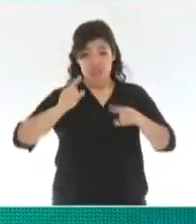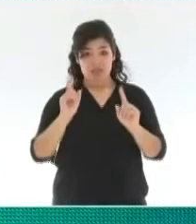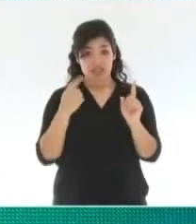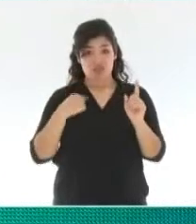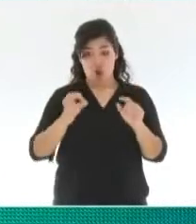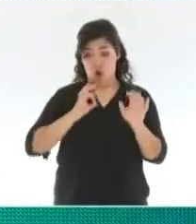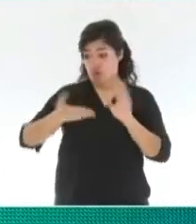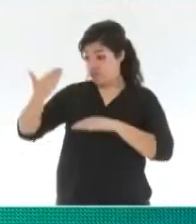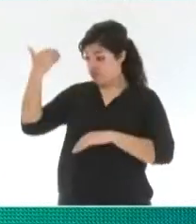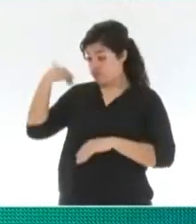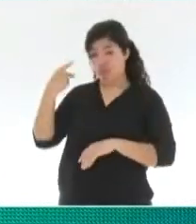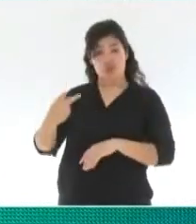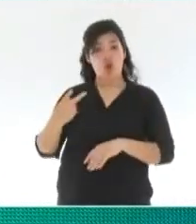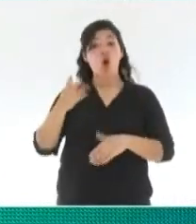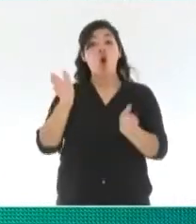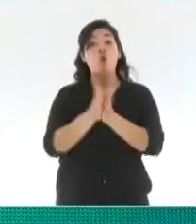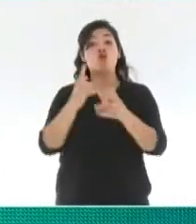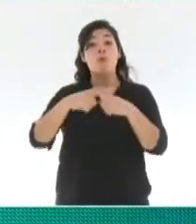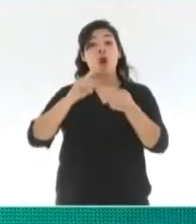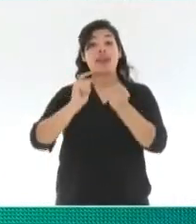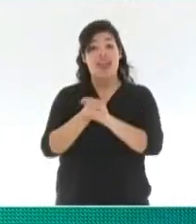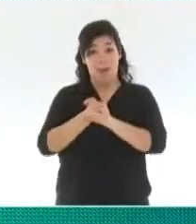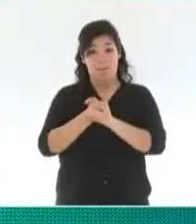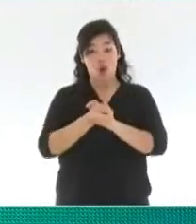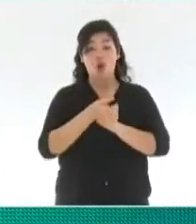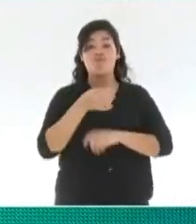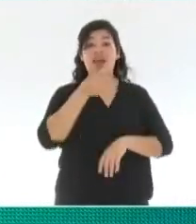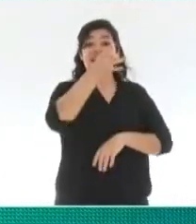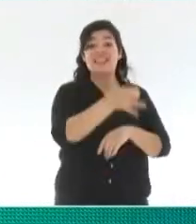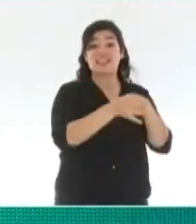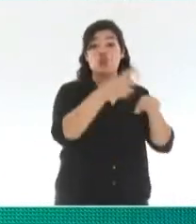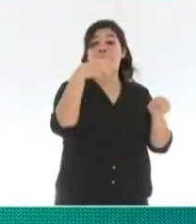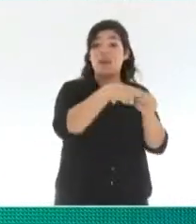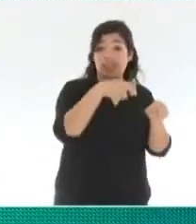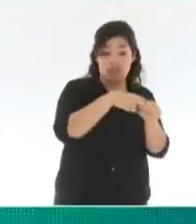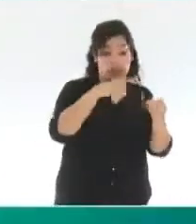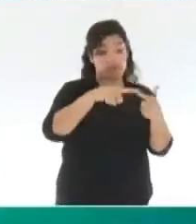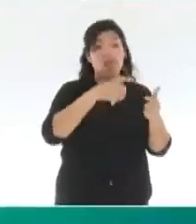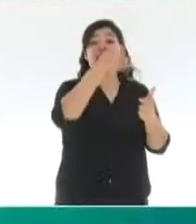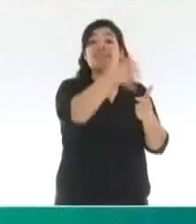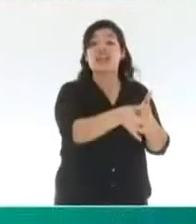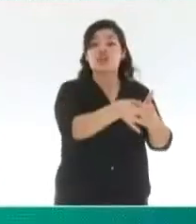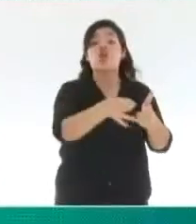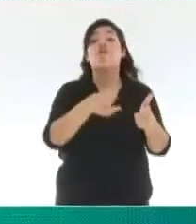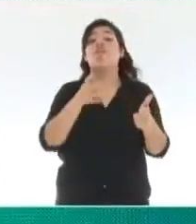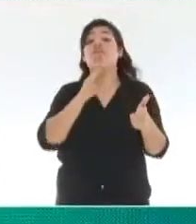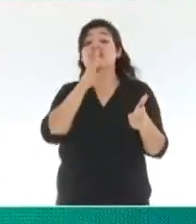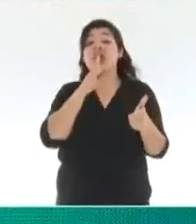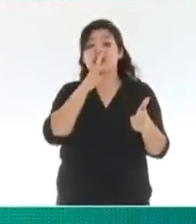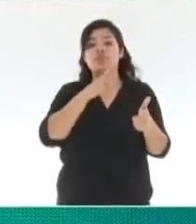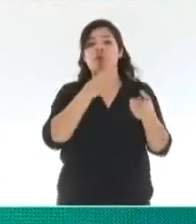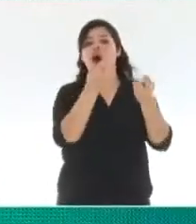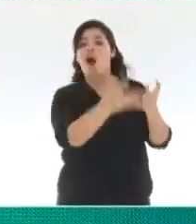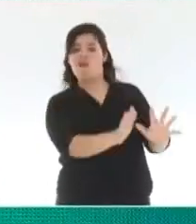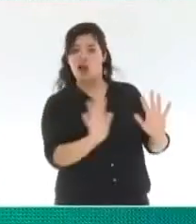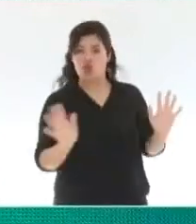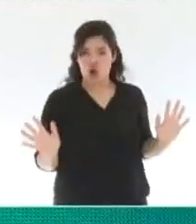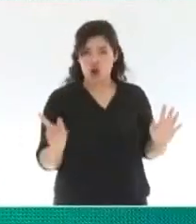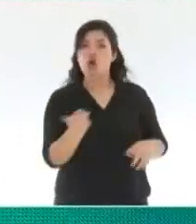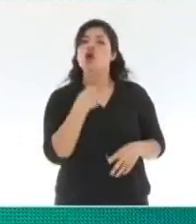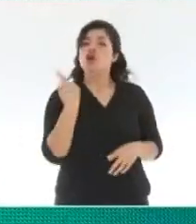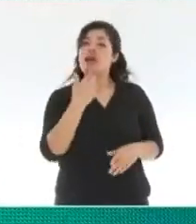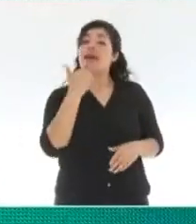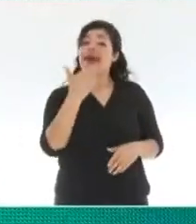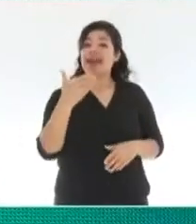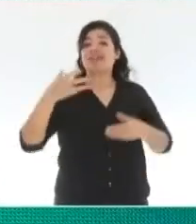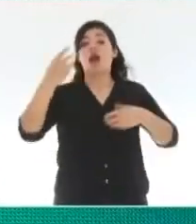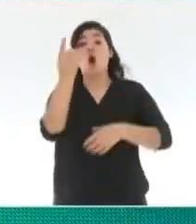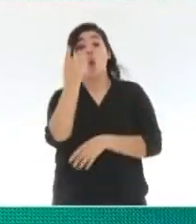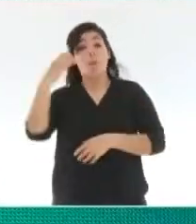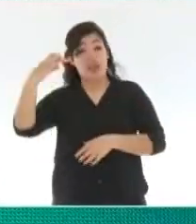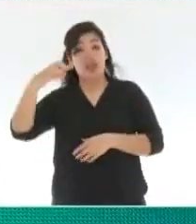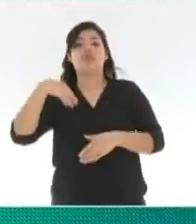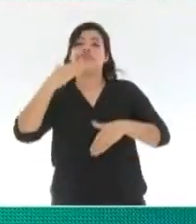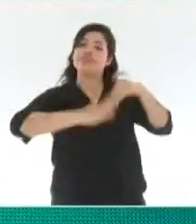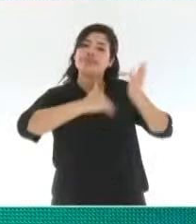PEDIDAS DE INFORMES PEDíÍA LA